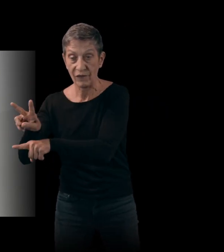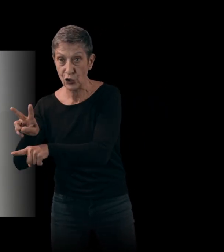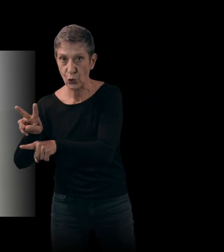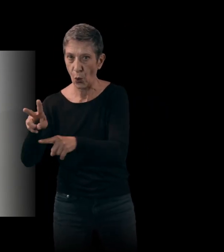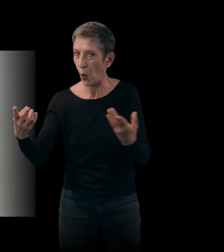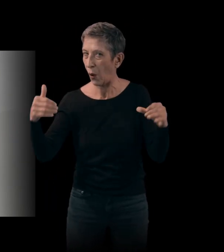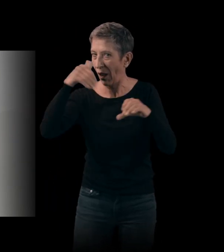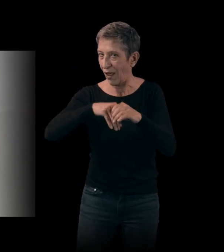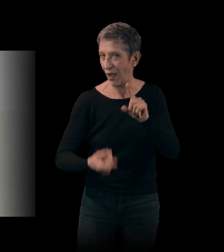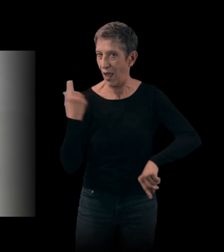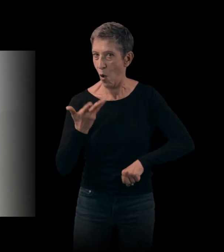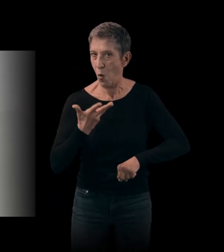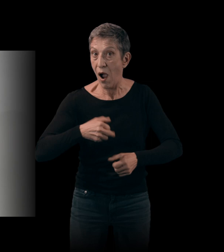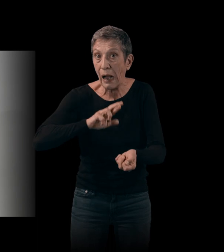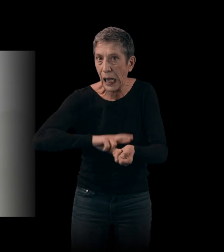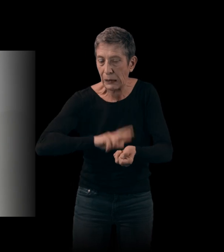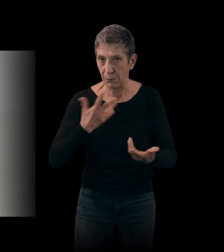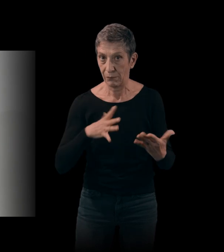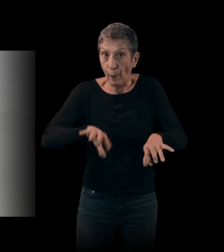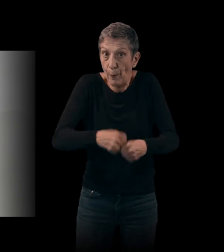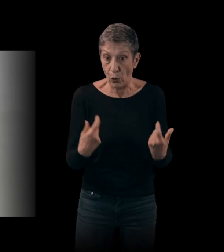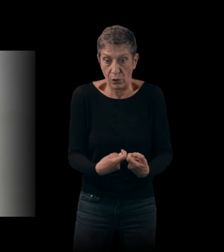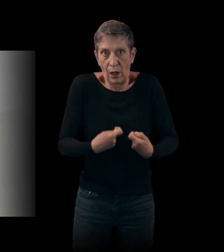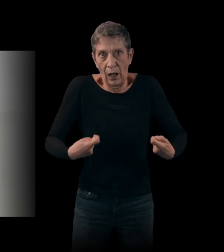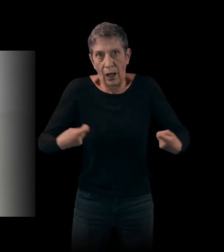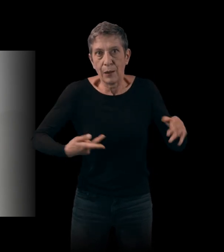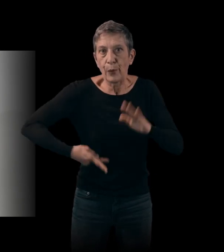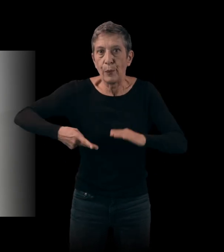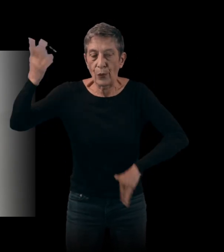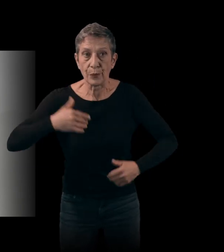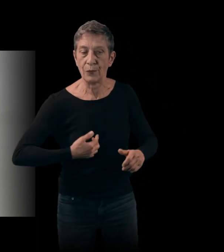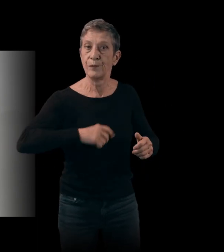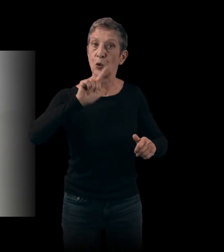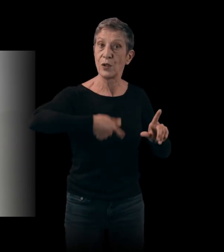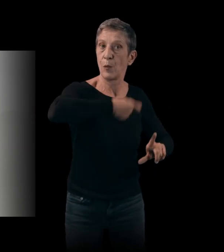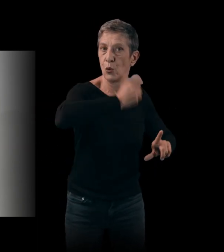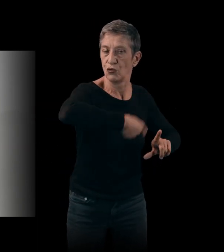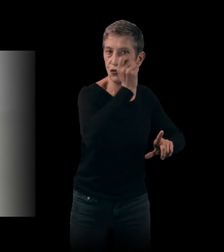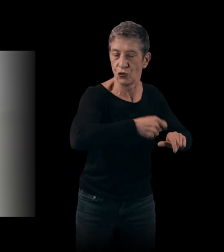dans l'étirement de pauses de plus en plus fréquentes. En appliquant la seconde couche, je tangue doucement à l'écoute de la langue de Bang.